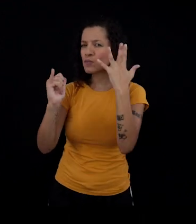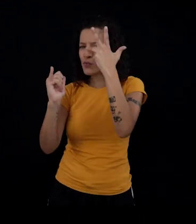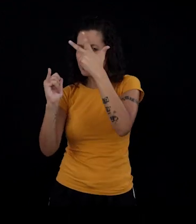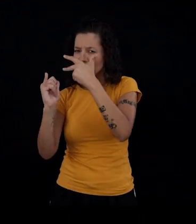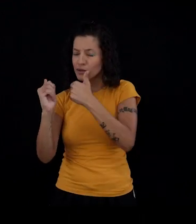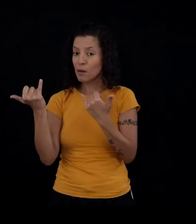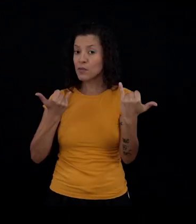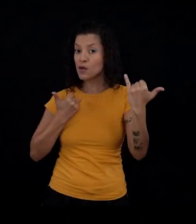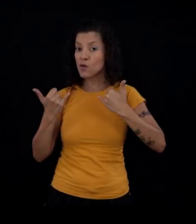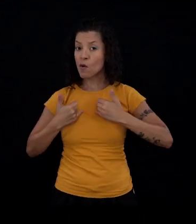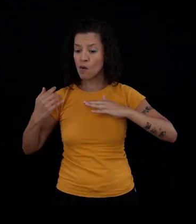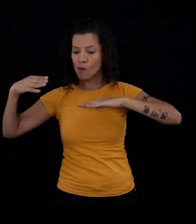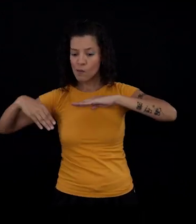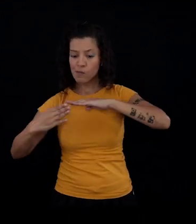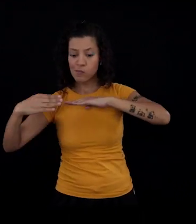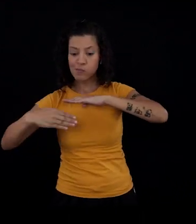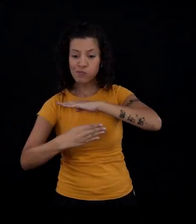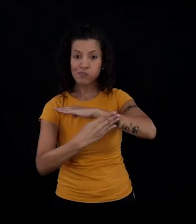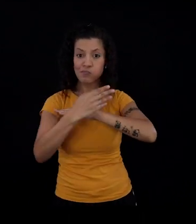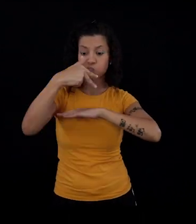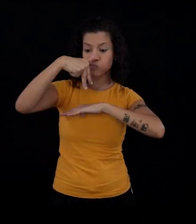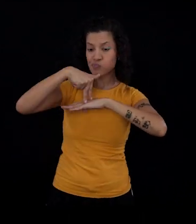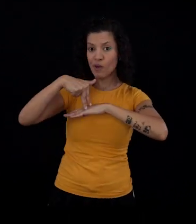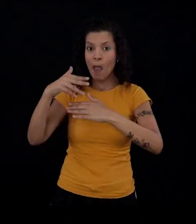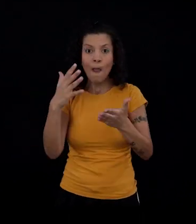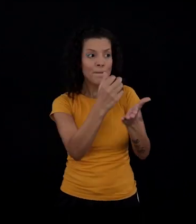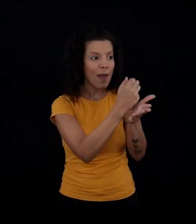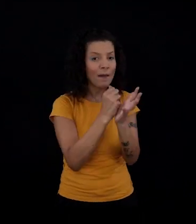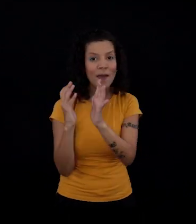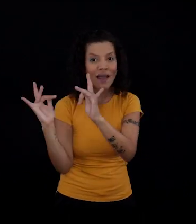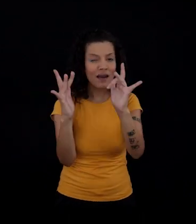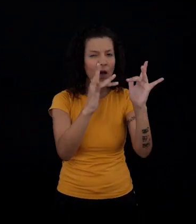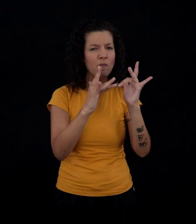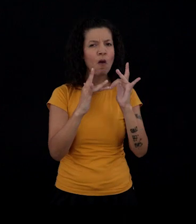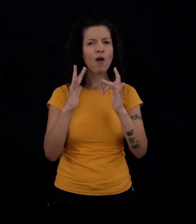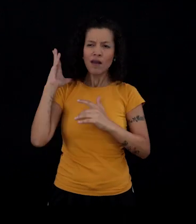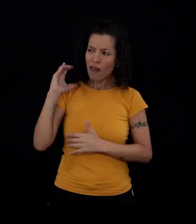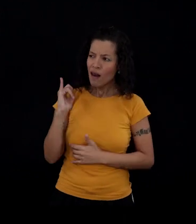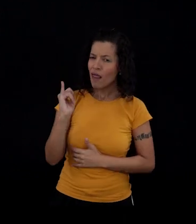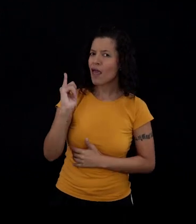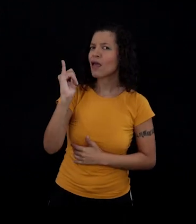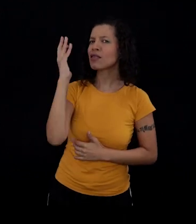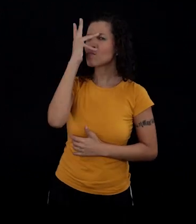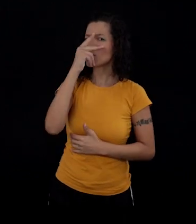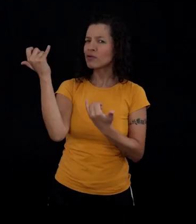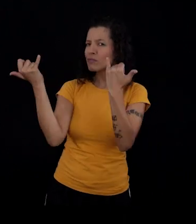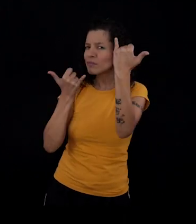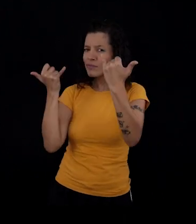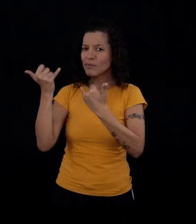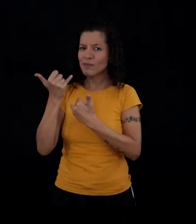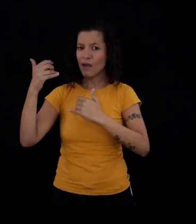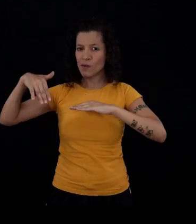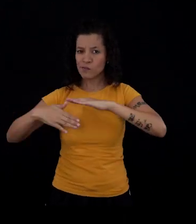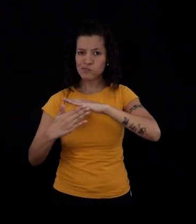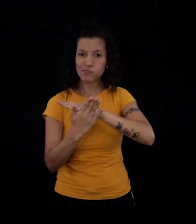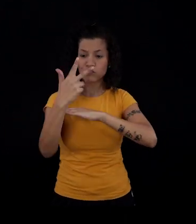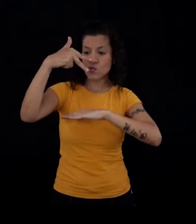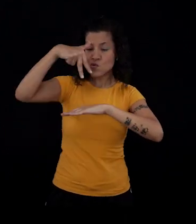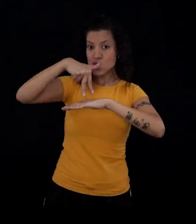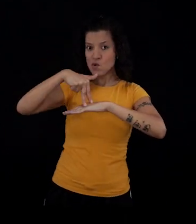Do boto pintado namorador Foi lenda bonita que alguém me contou Do boto pintado namorador